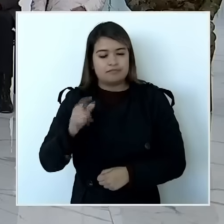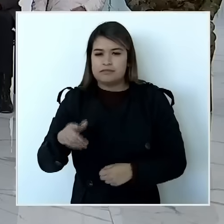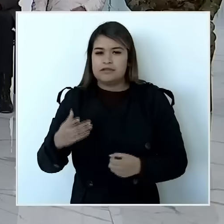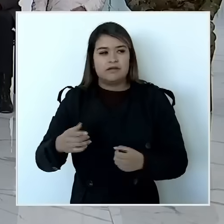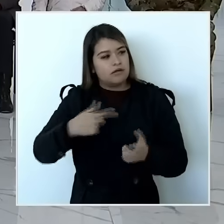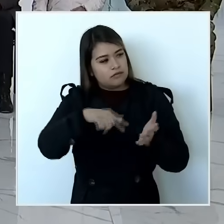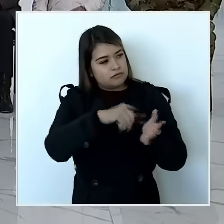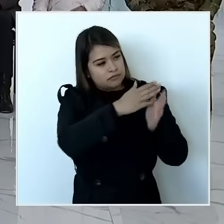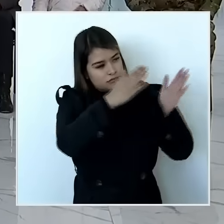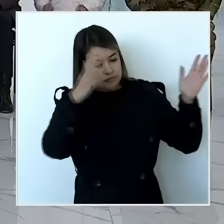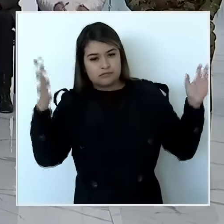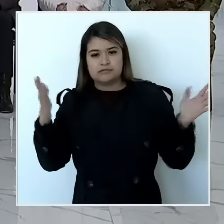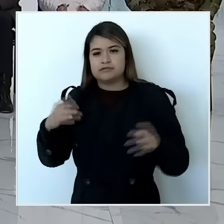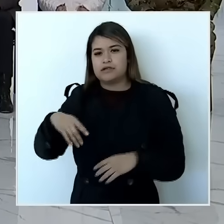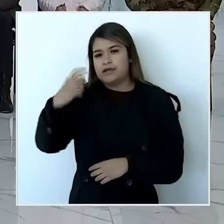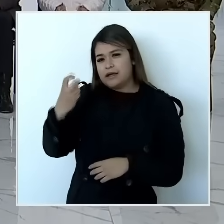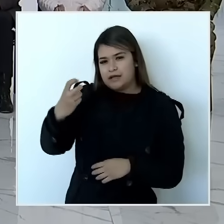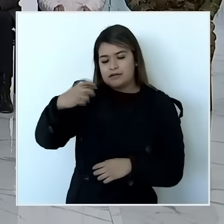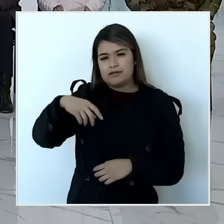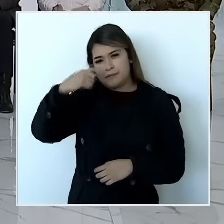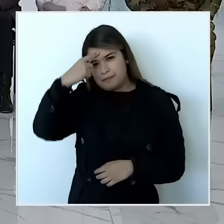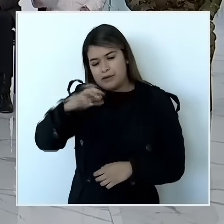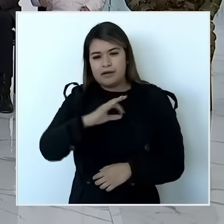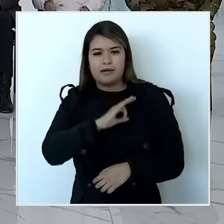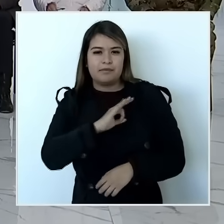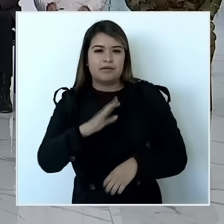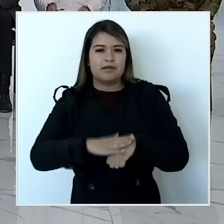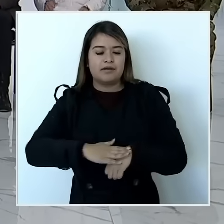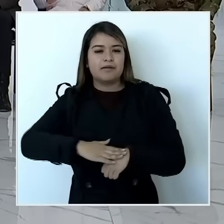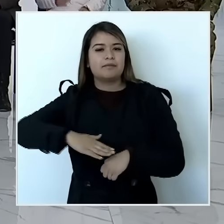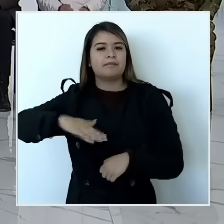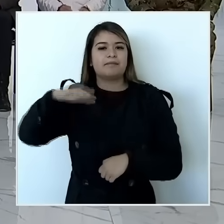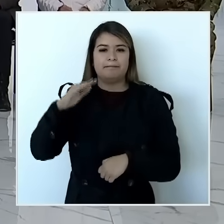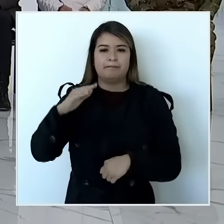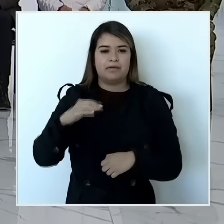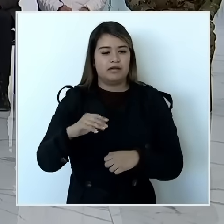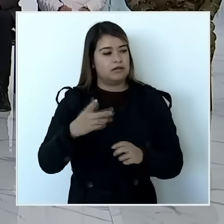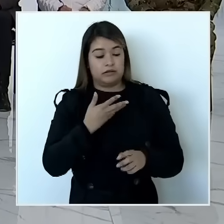incorpora instalaciones para el bienestar del personal, entre ellas una alberca semiolímpica,